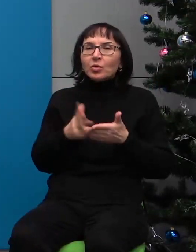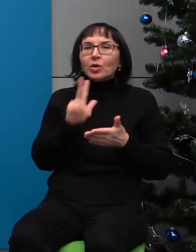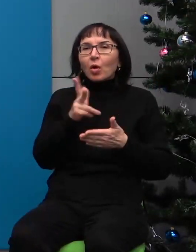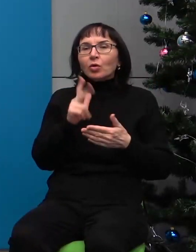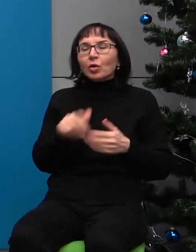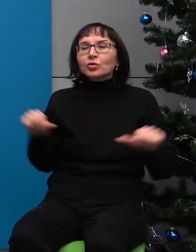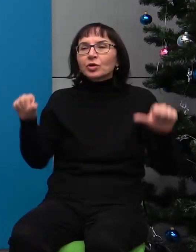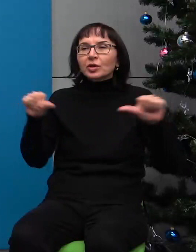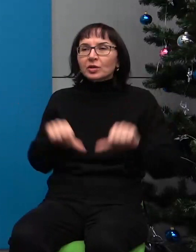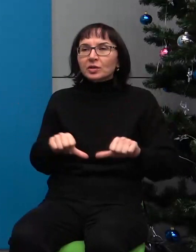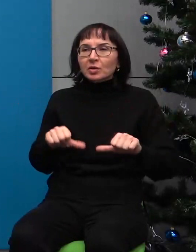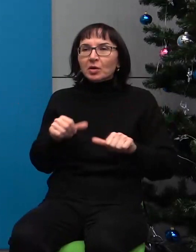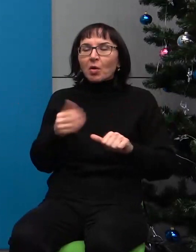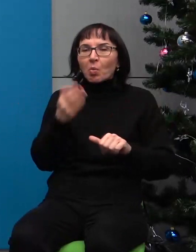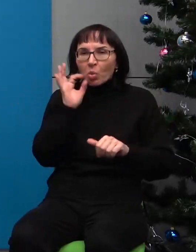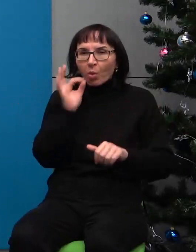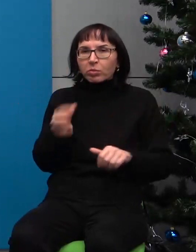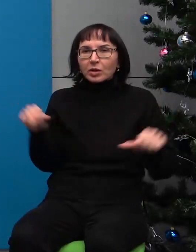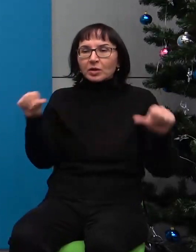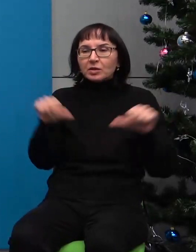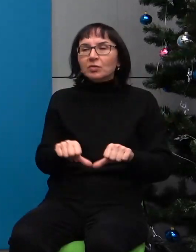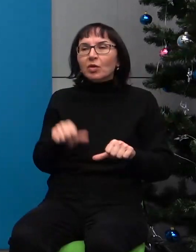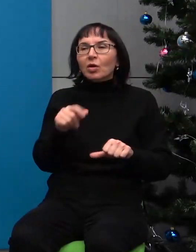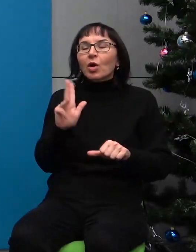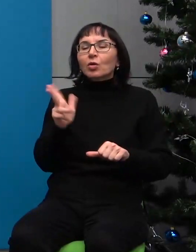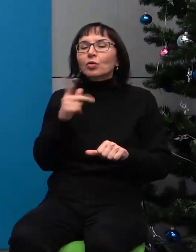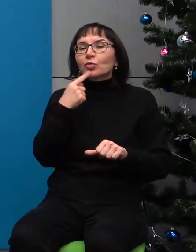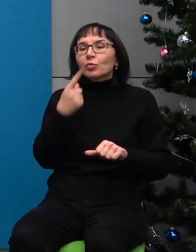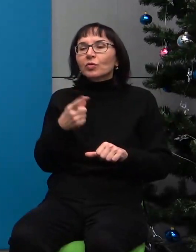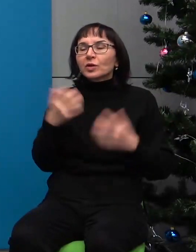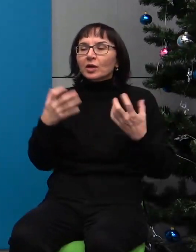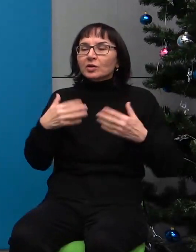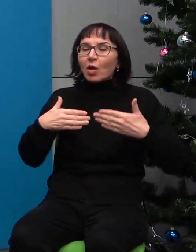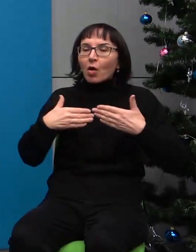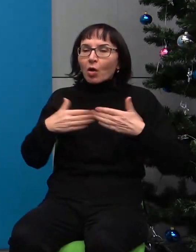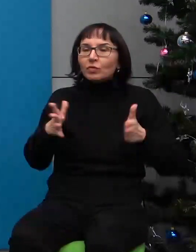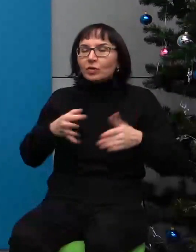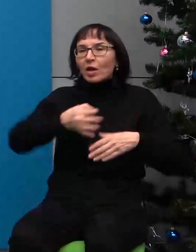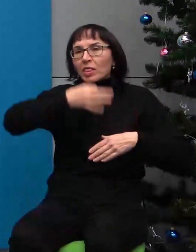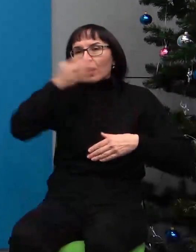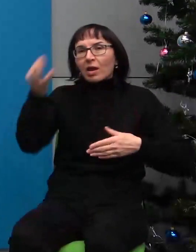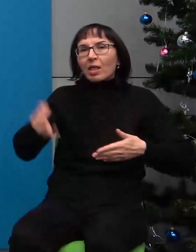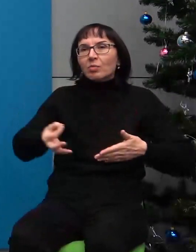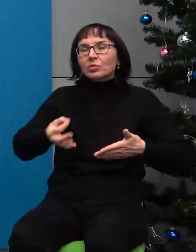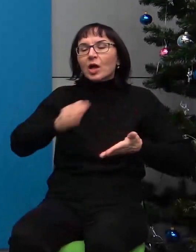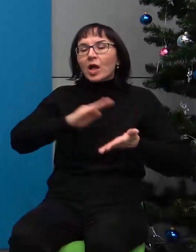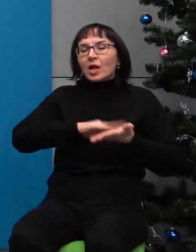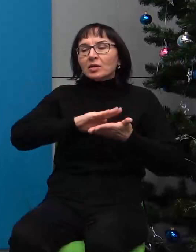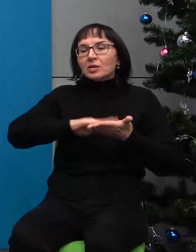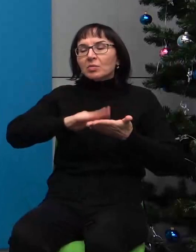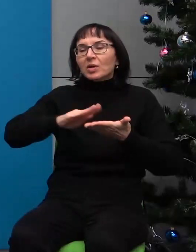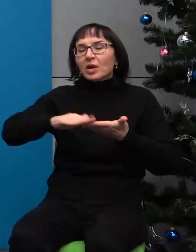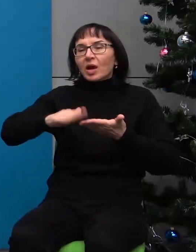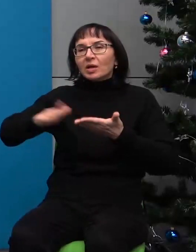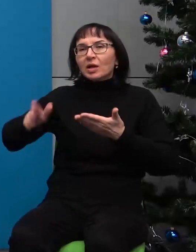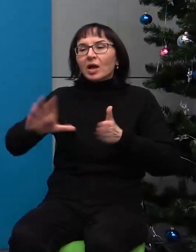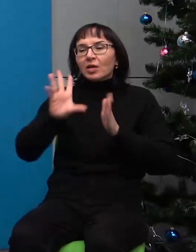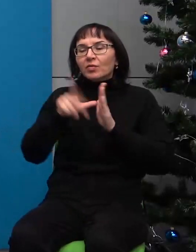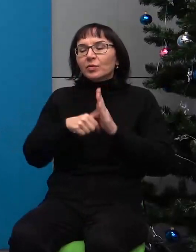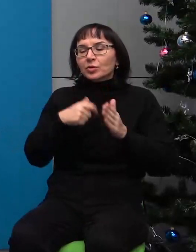z jakiegoś dobrej restauracji i ktoś by mu powiedział, że chce otworzyć food trucka z najlepszymi zapiekankami w mieście. Zrób taką dobrą zapiekankę,